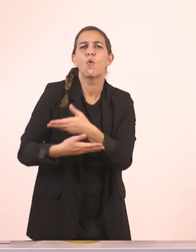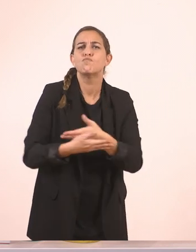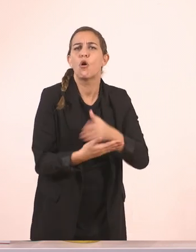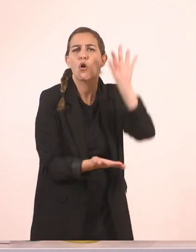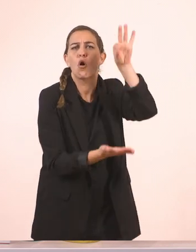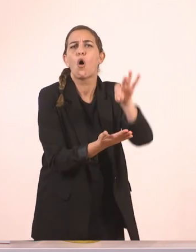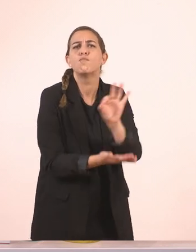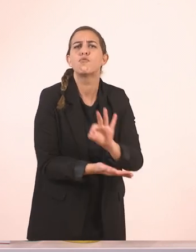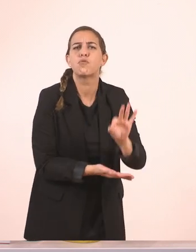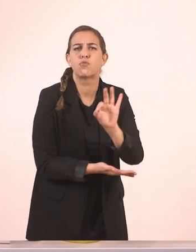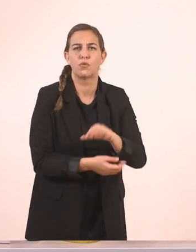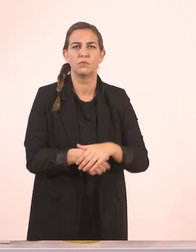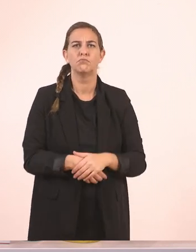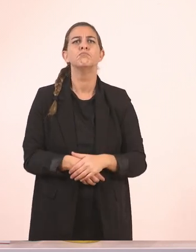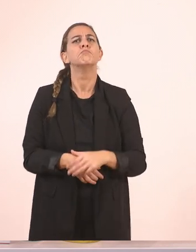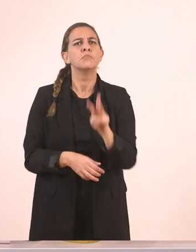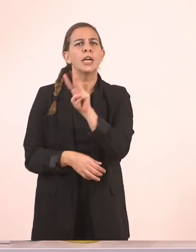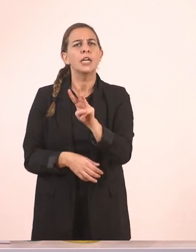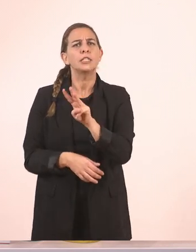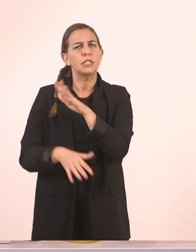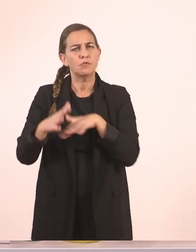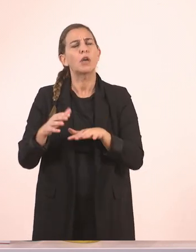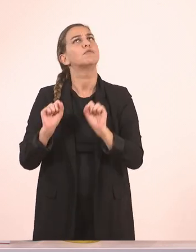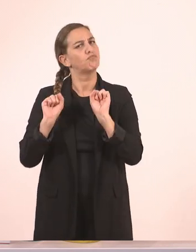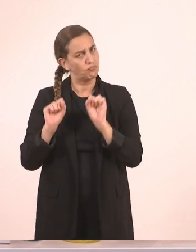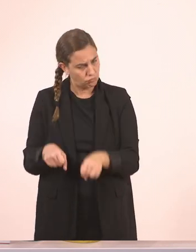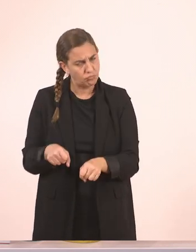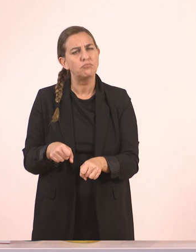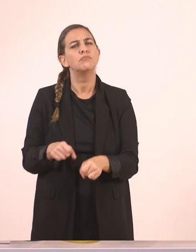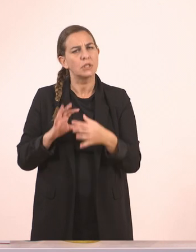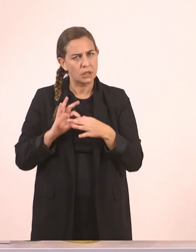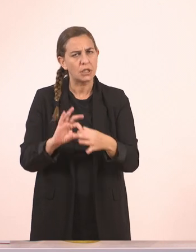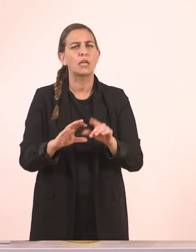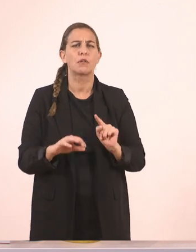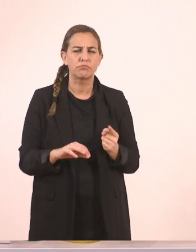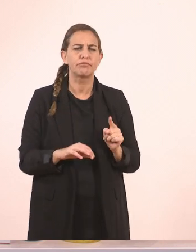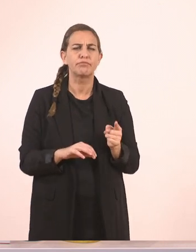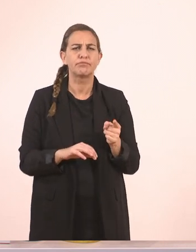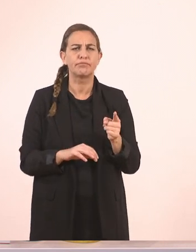Συμφώνησαν λοιπόν οι τρεις μάγοι και συνέχισαν το ταξίδι τους. Έφτασαν στον προορισμό τους,